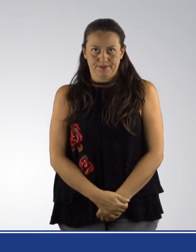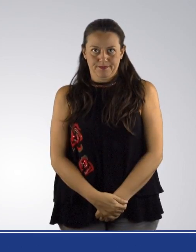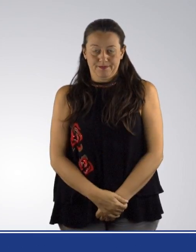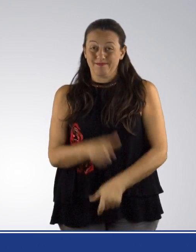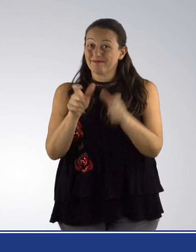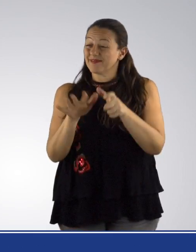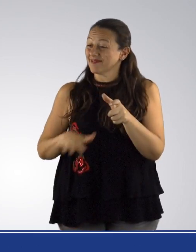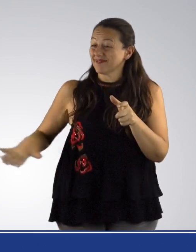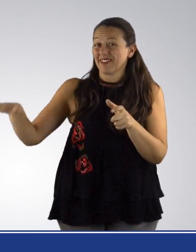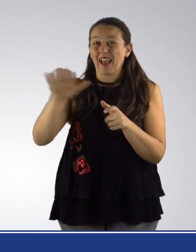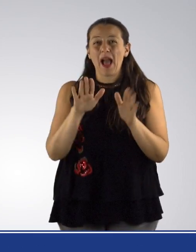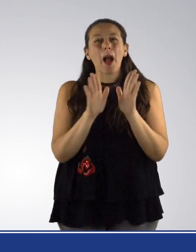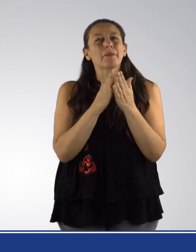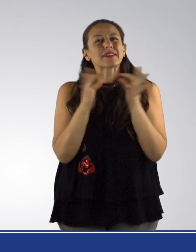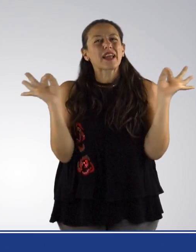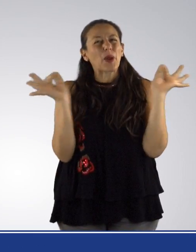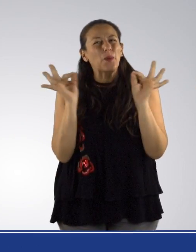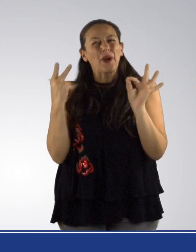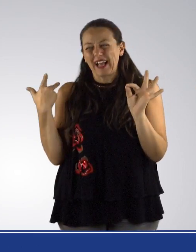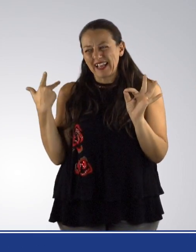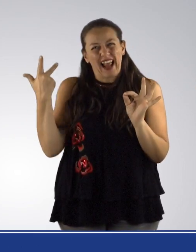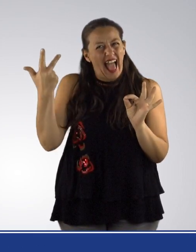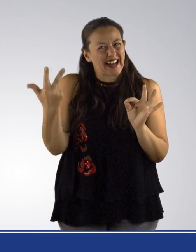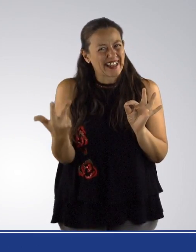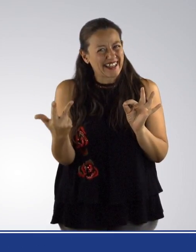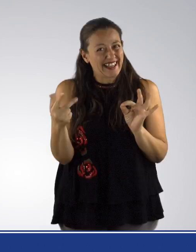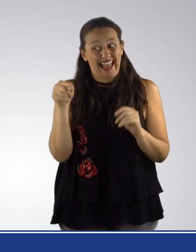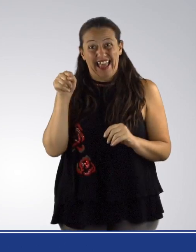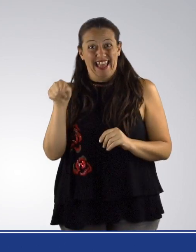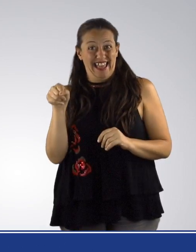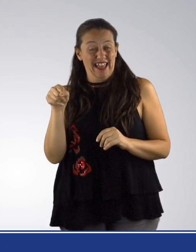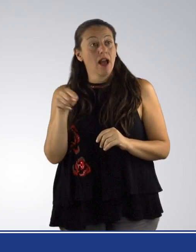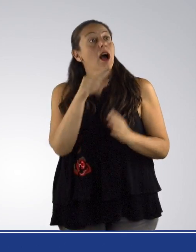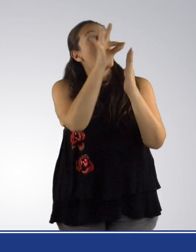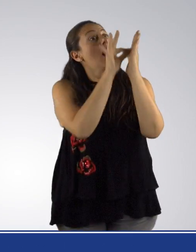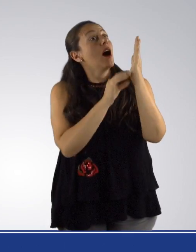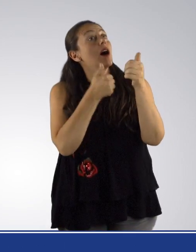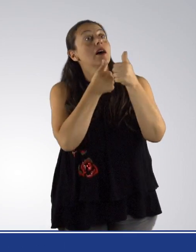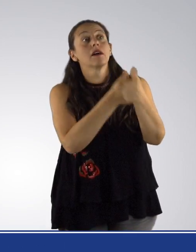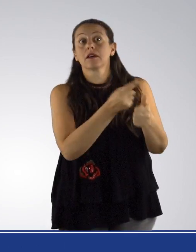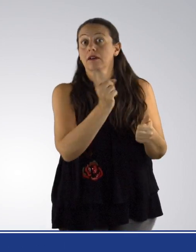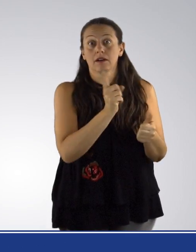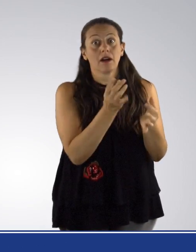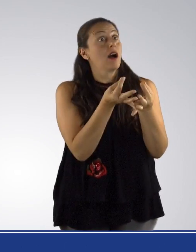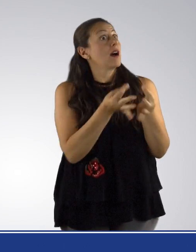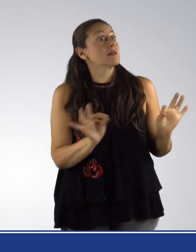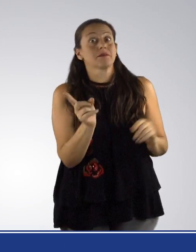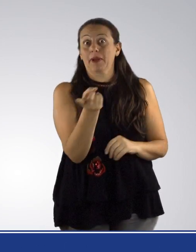Per i neopatentati che hanno conseguito la patente da meno di 3 anni,